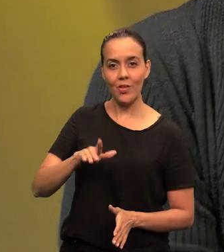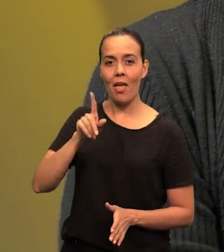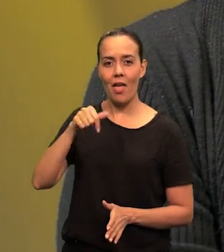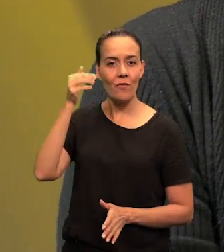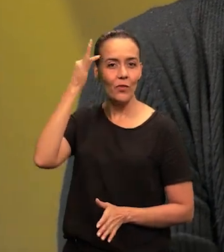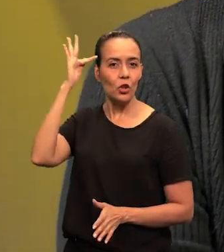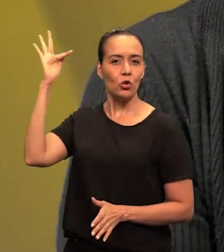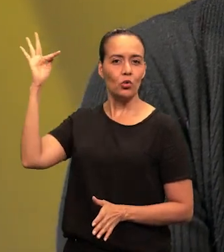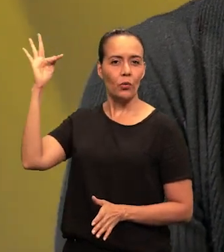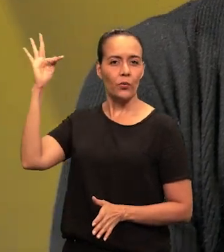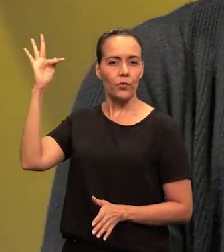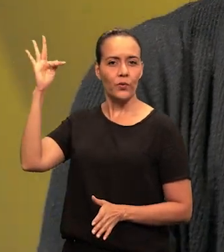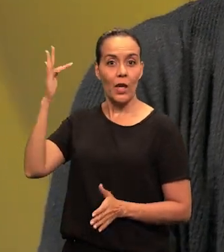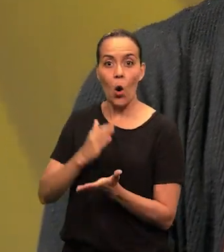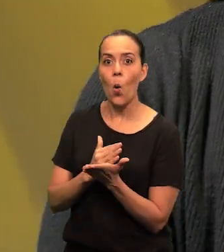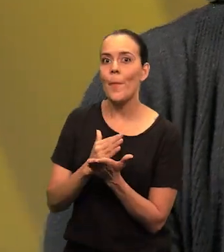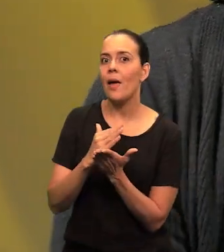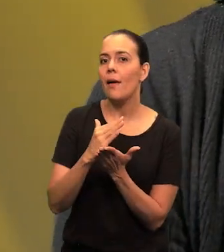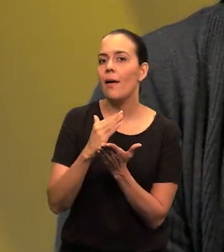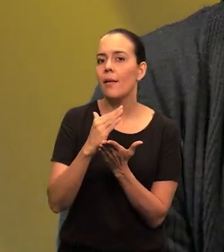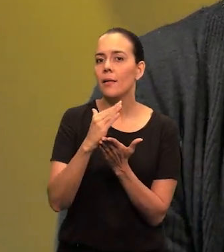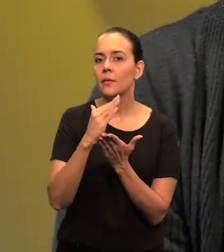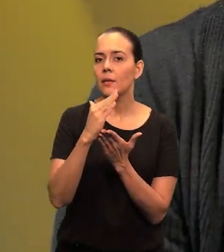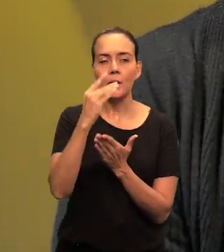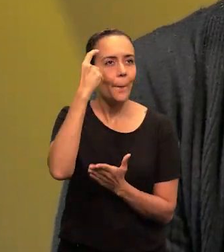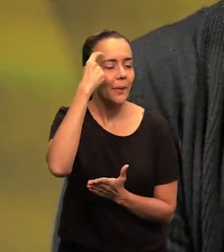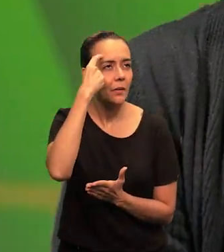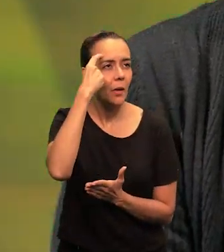é a história do nascimento de um modelo de pensamento,